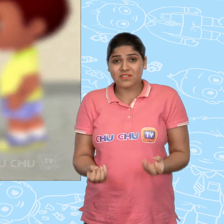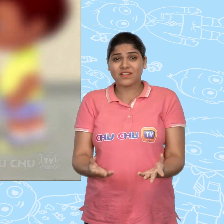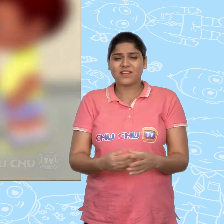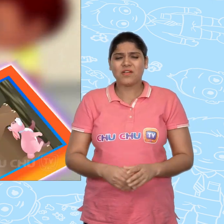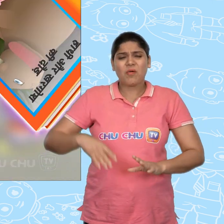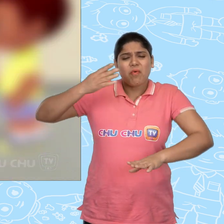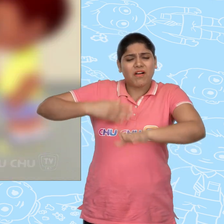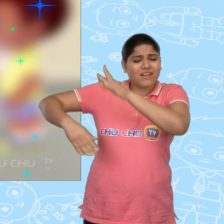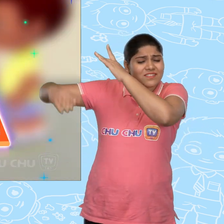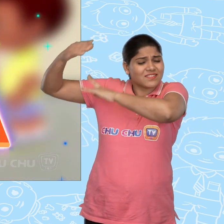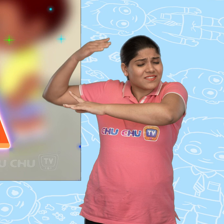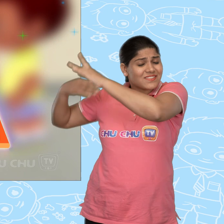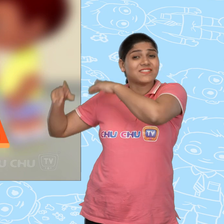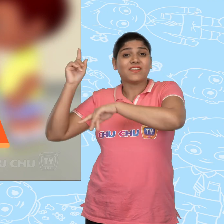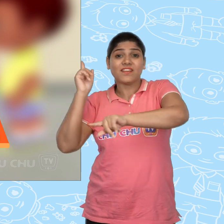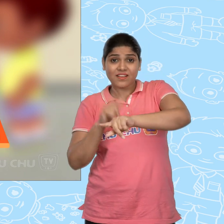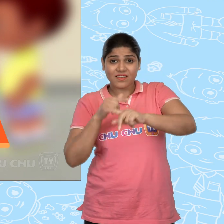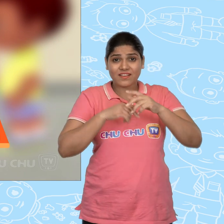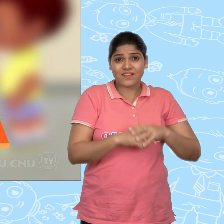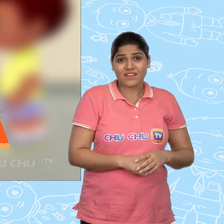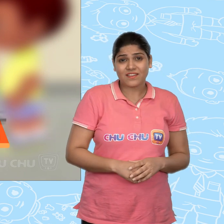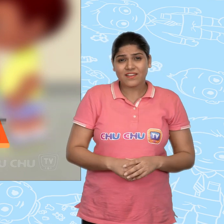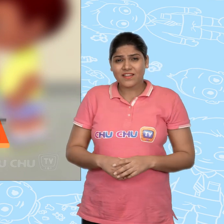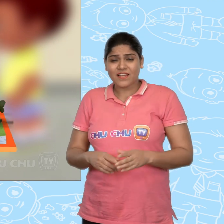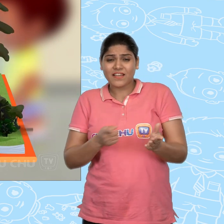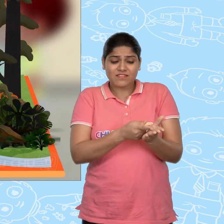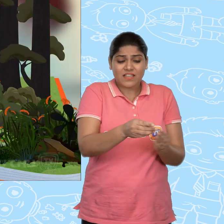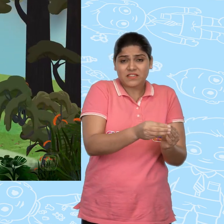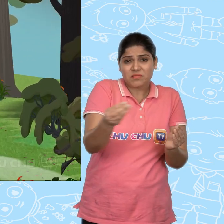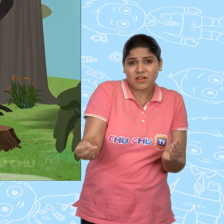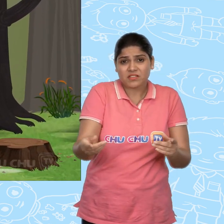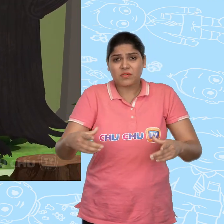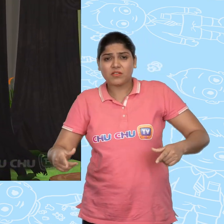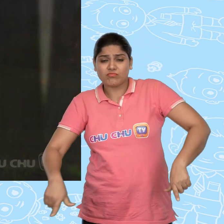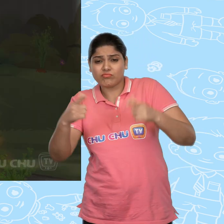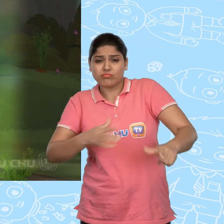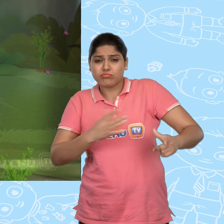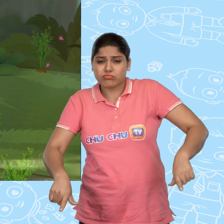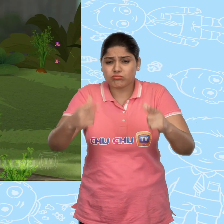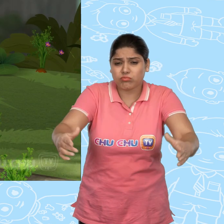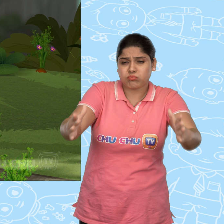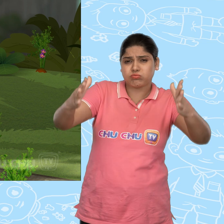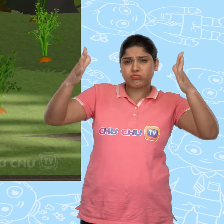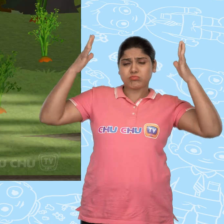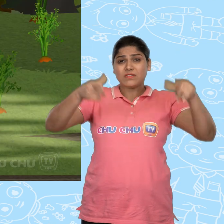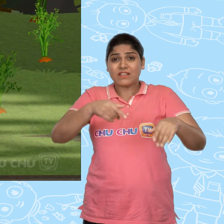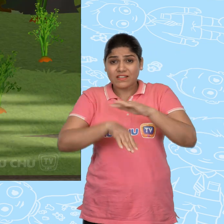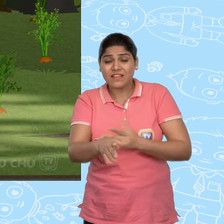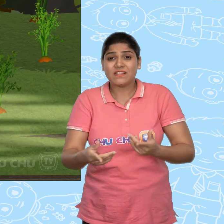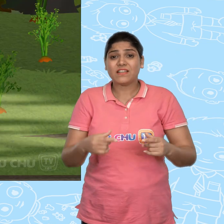बहुत समय पहले की बात है एक खेत के पास वाले जंगल में खरगोशों का झुण्ड रहता था।